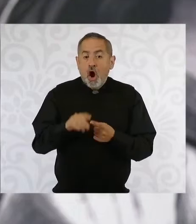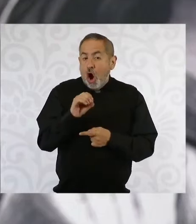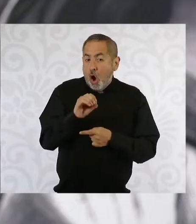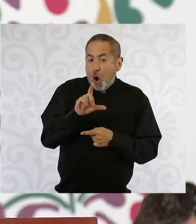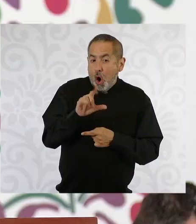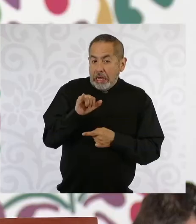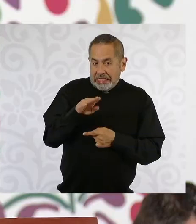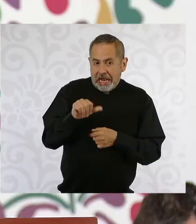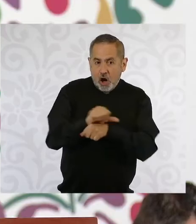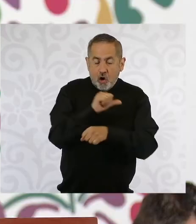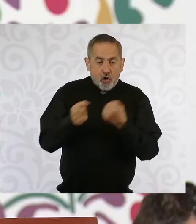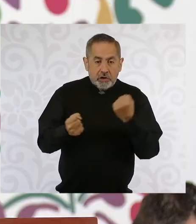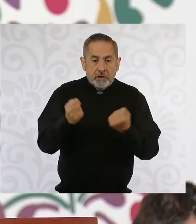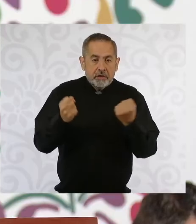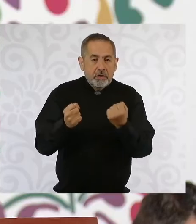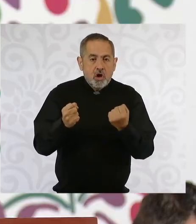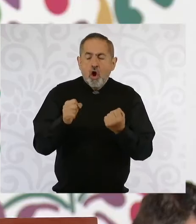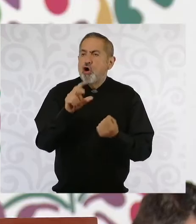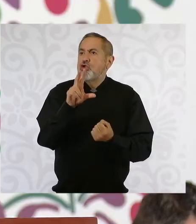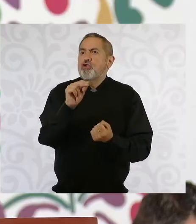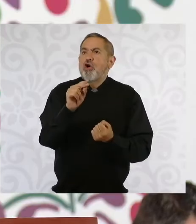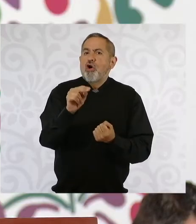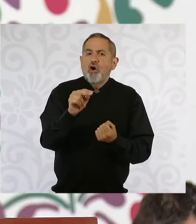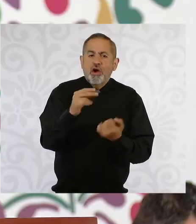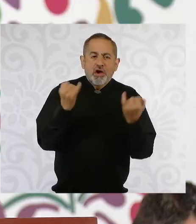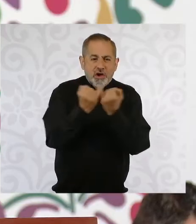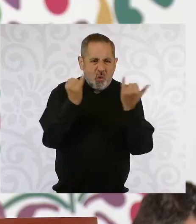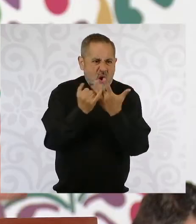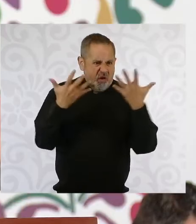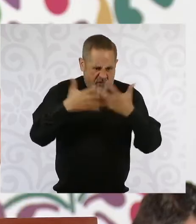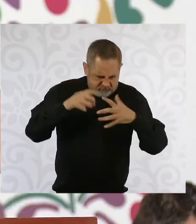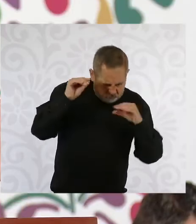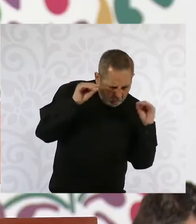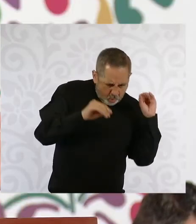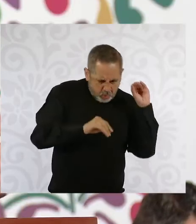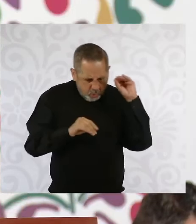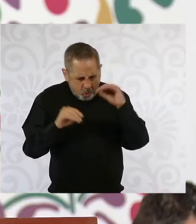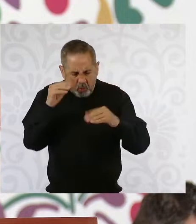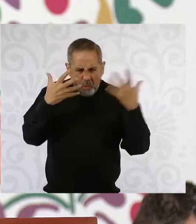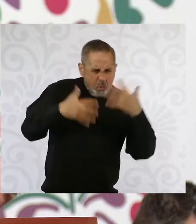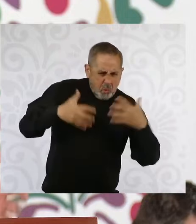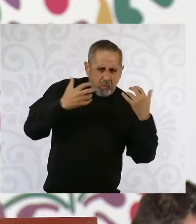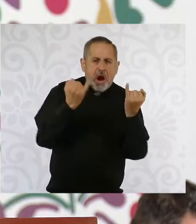no tiene un armado como el que conocemos no se va a parecer a una planta como la de Nissan en Aguas